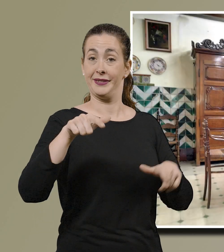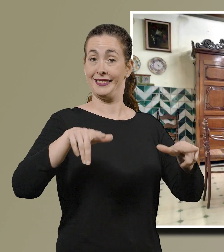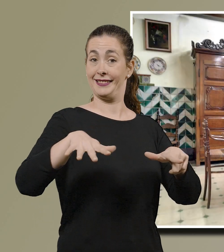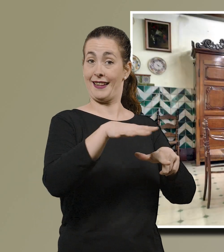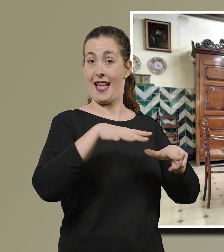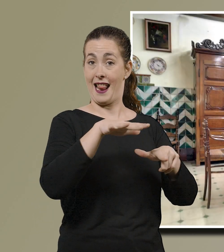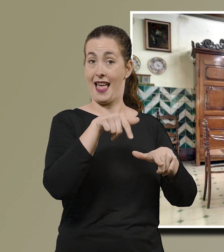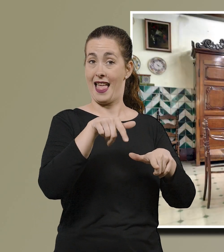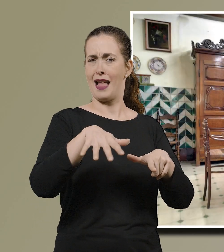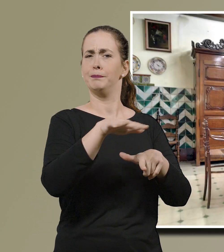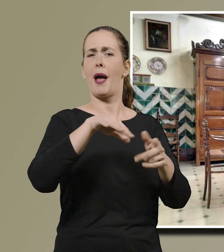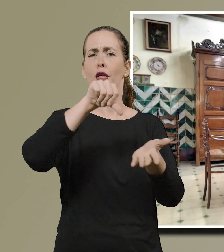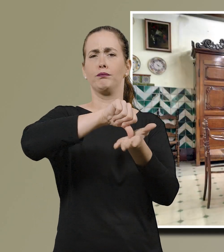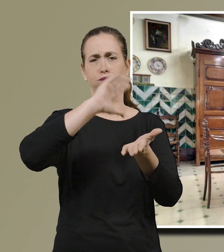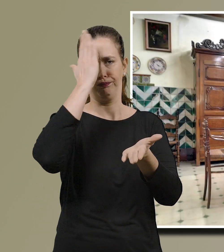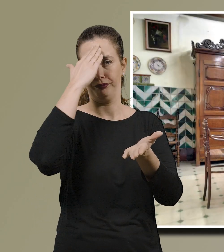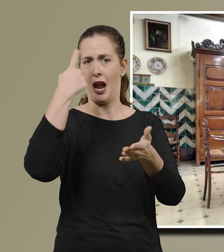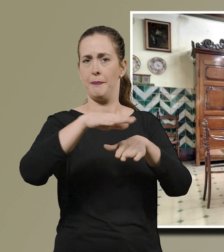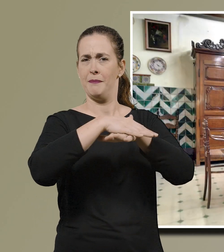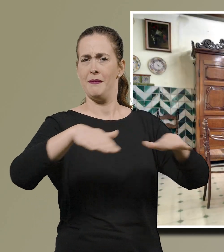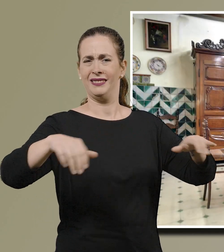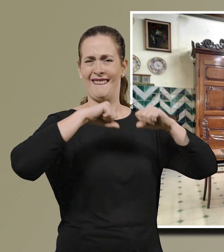L’espai central de la sala l’ocupa una gran taula rectangular